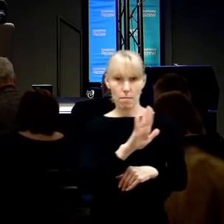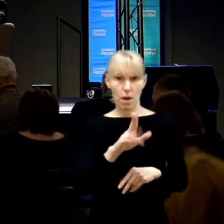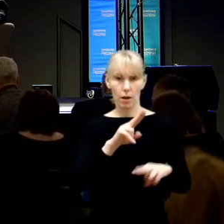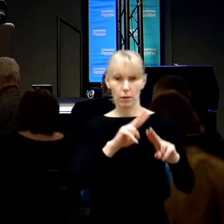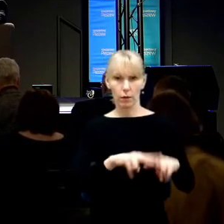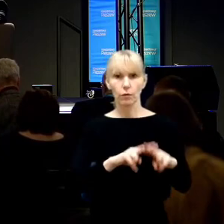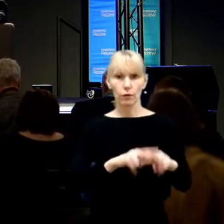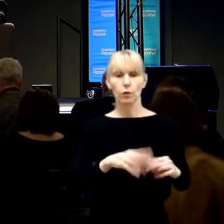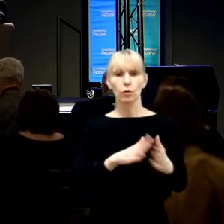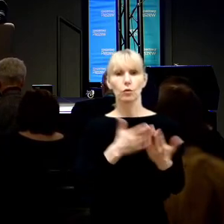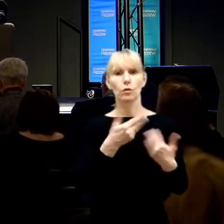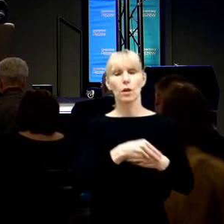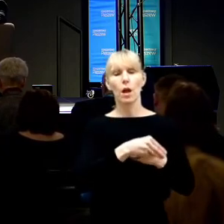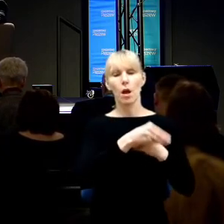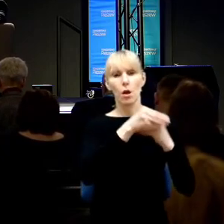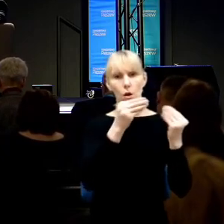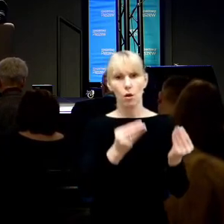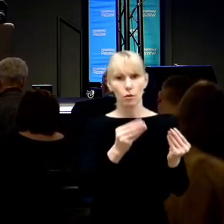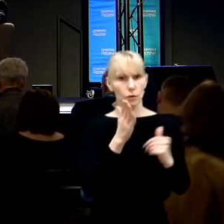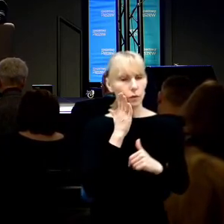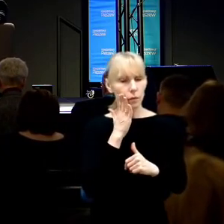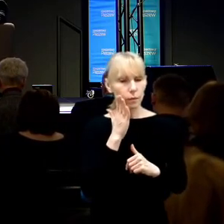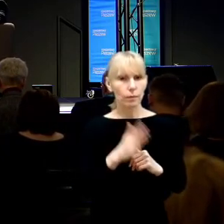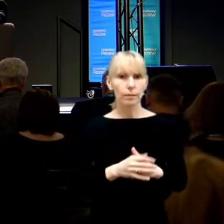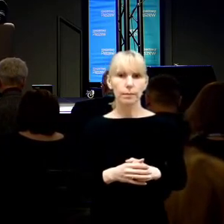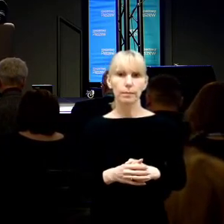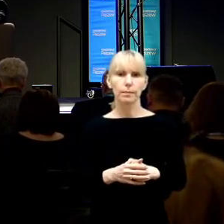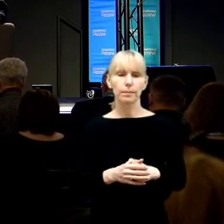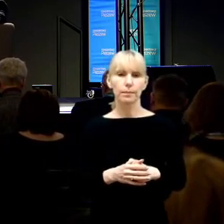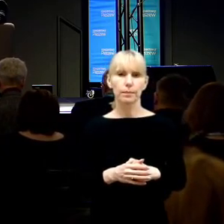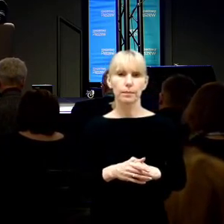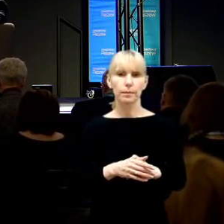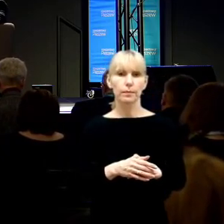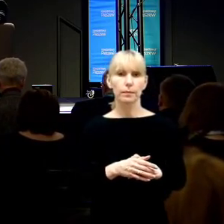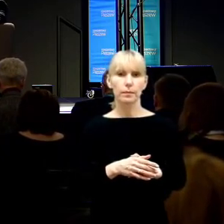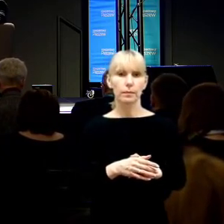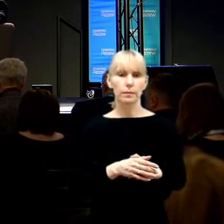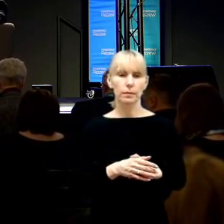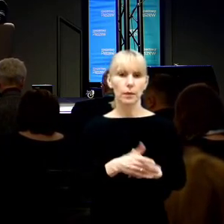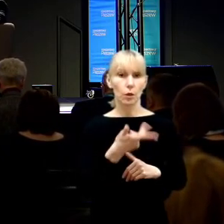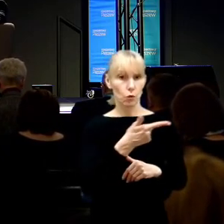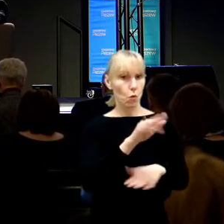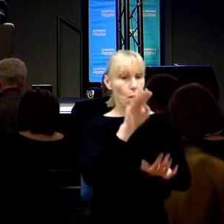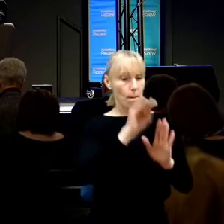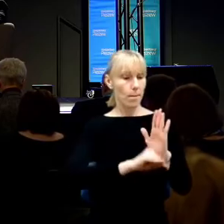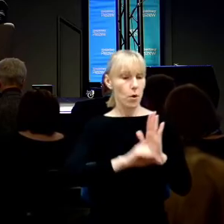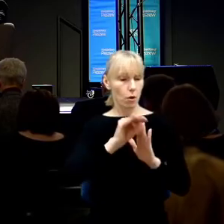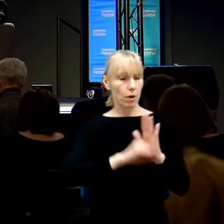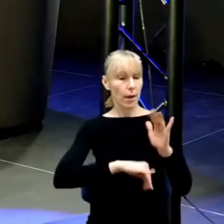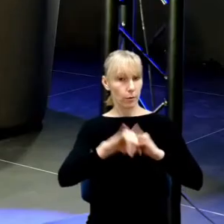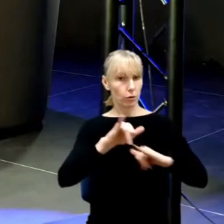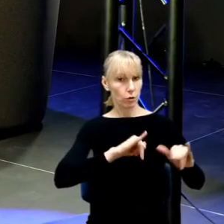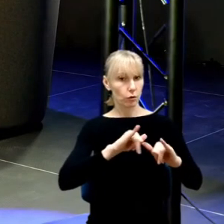to są właśnie te mieszkania, ta część komercyjna programu rządowego Mieszkanie+, ale także fundusz Mieszkań Na Wynajem,